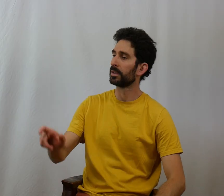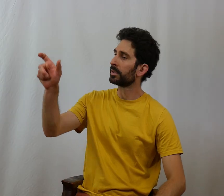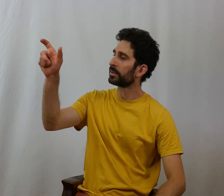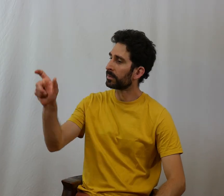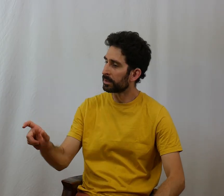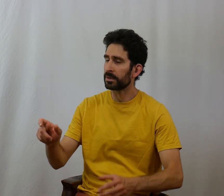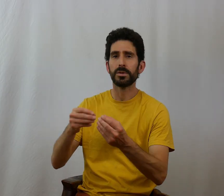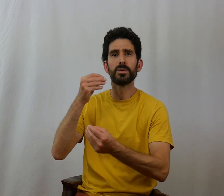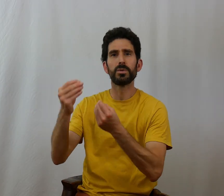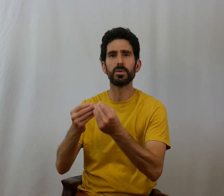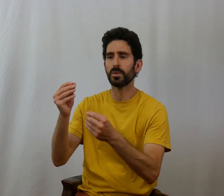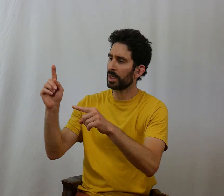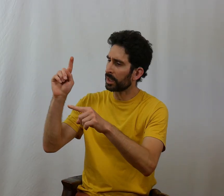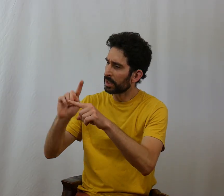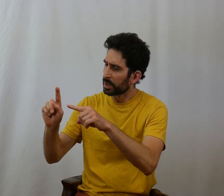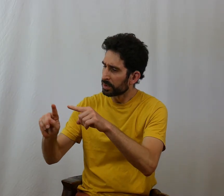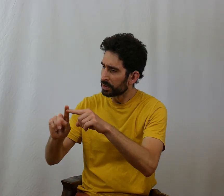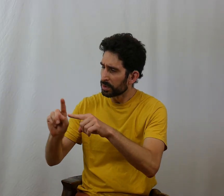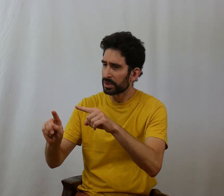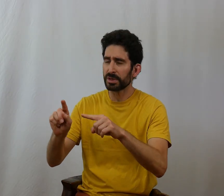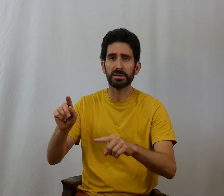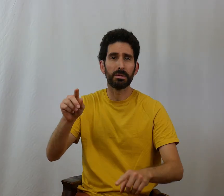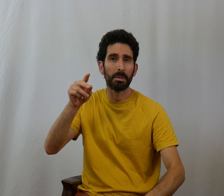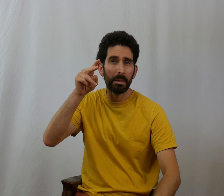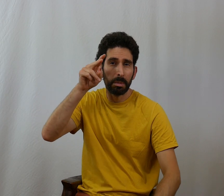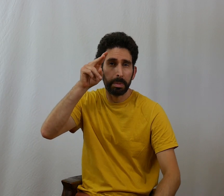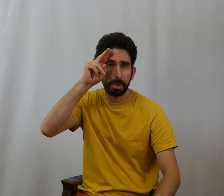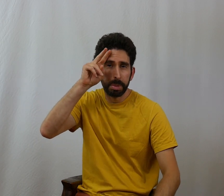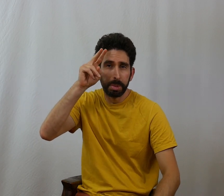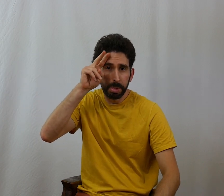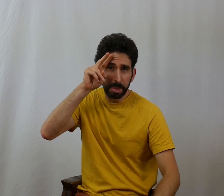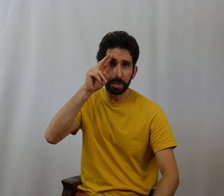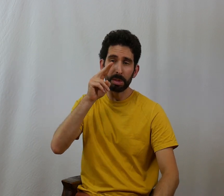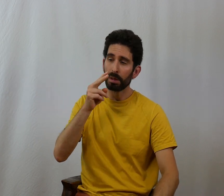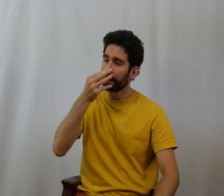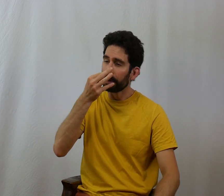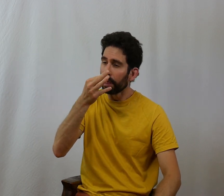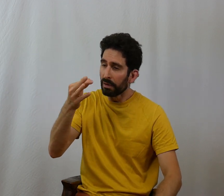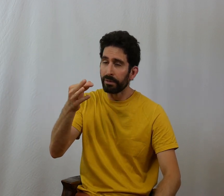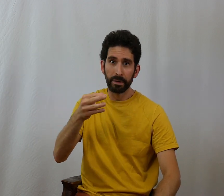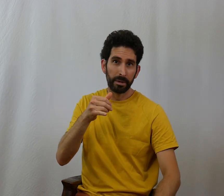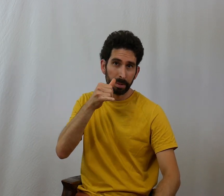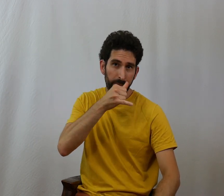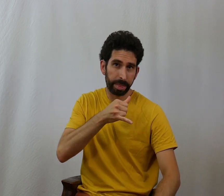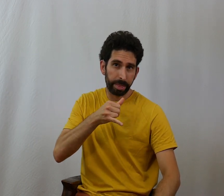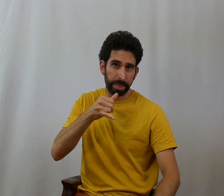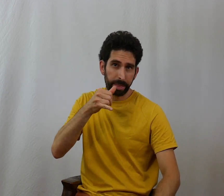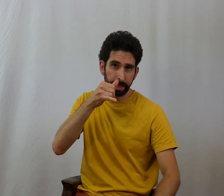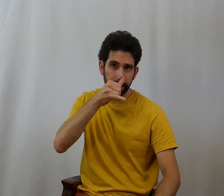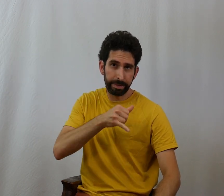Une personne ou une chose est un peu bêbête, naïve, idiote.